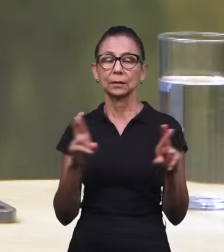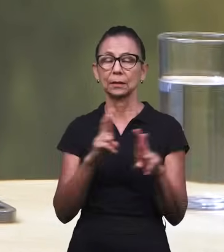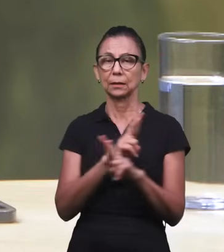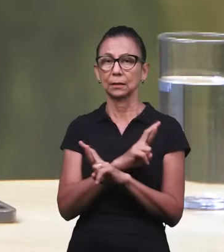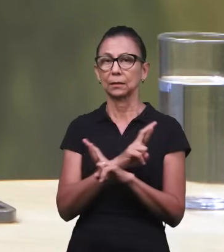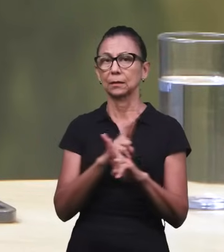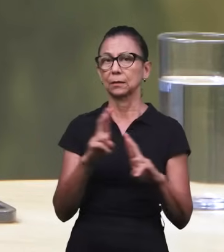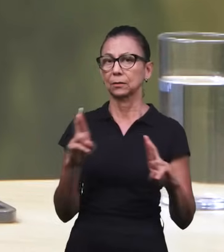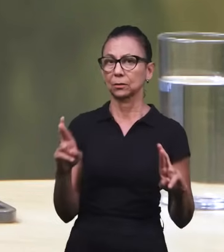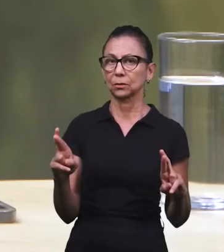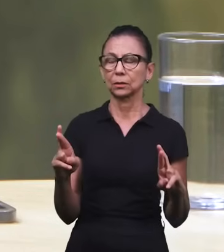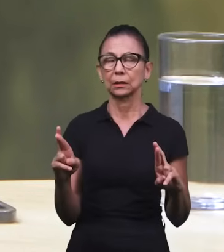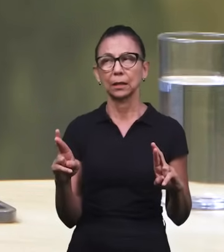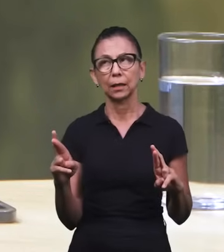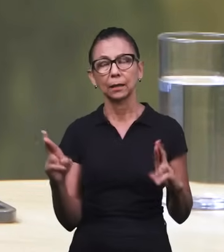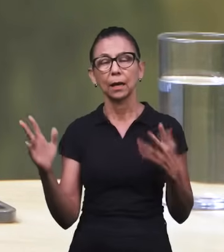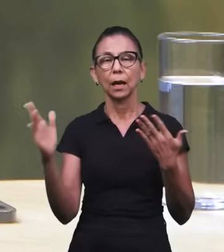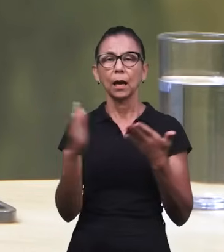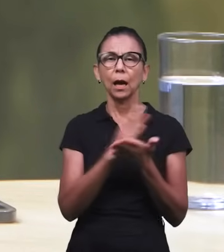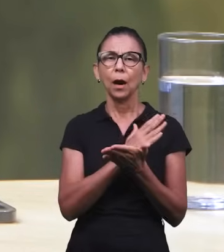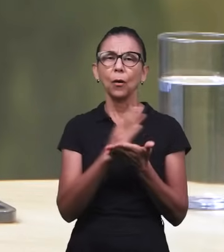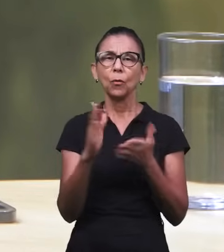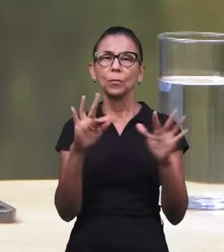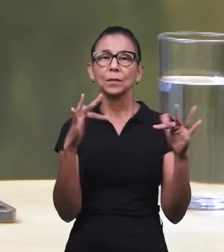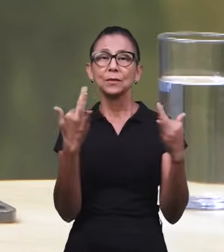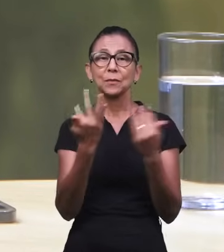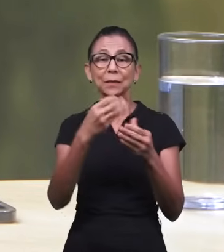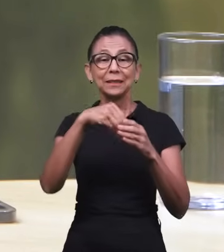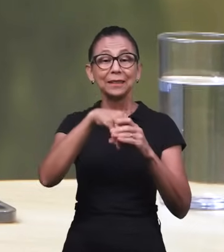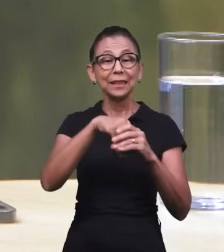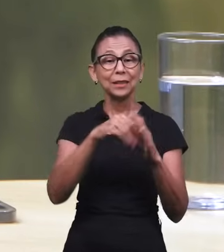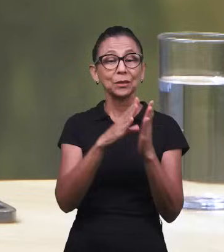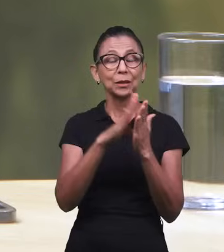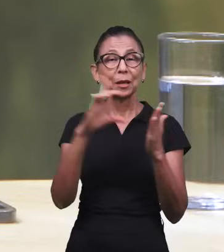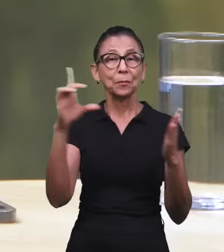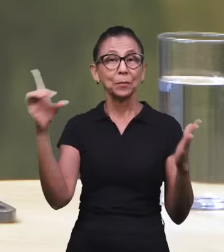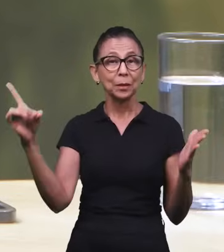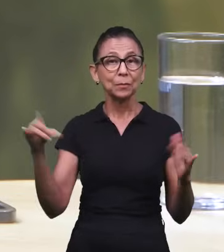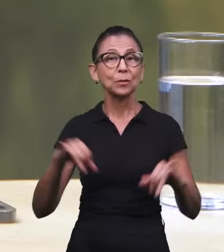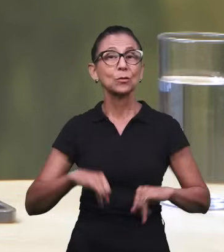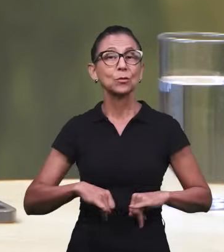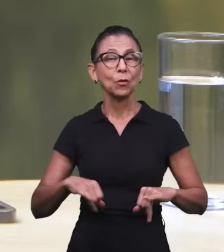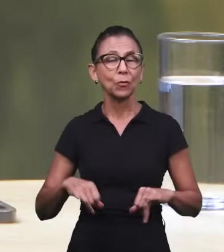alguns algumas famílias na Bíblia enfrentaram de oposição também do mundo como foi o caso da